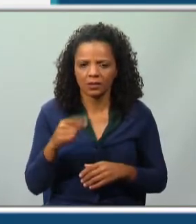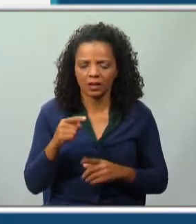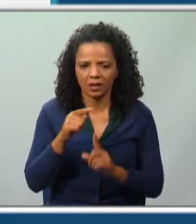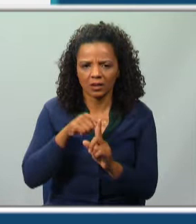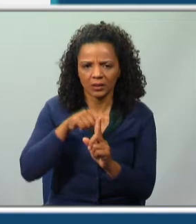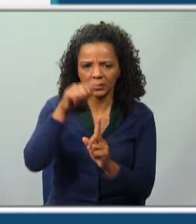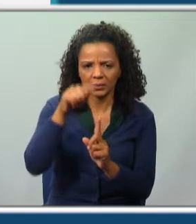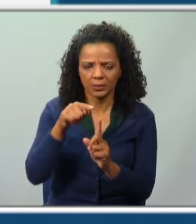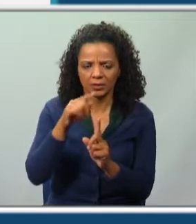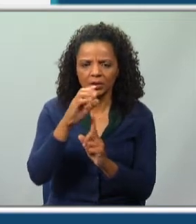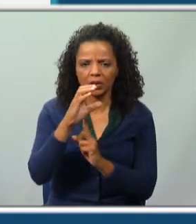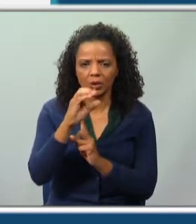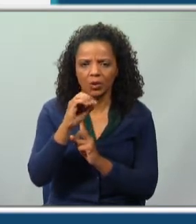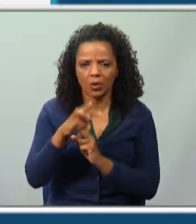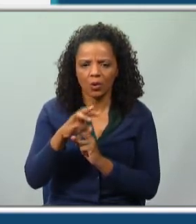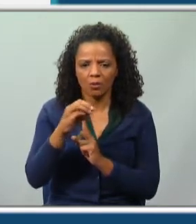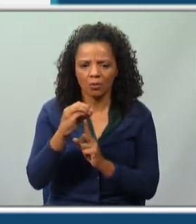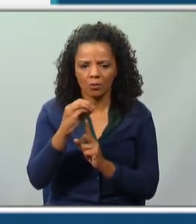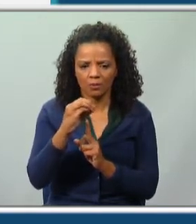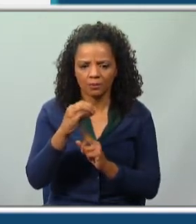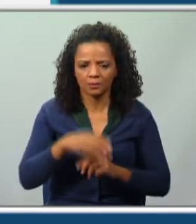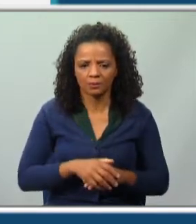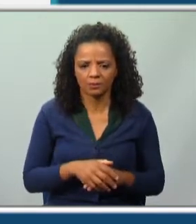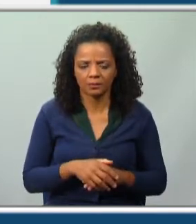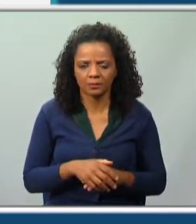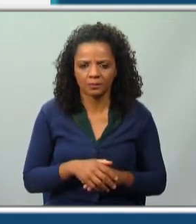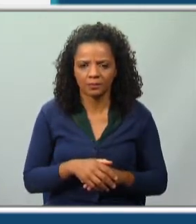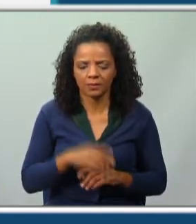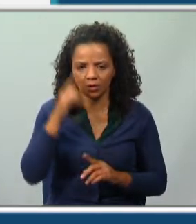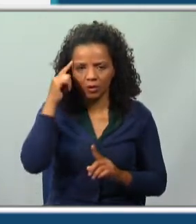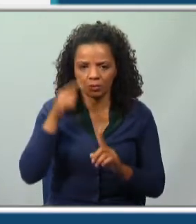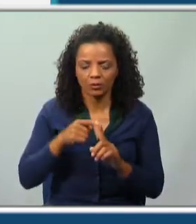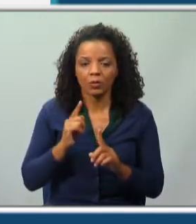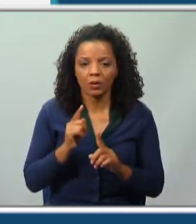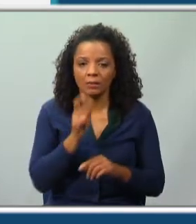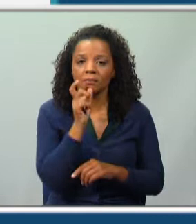está apontar para ela e qual é a ideia a ideia a palavra como 指著她這個詞的意思是什麼